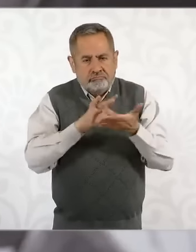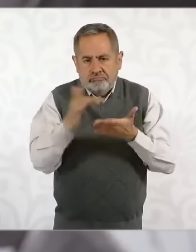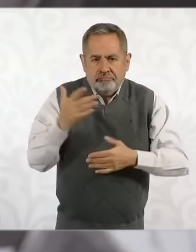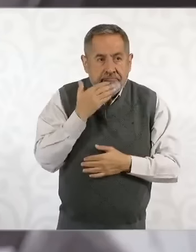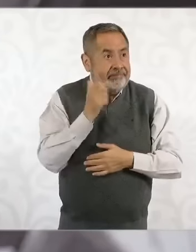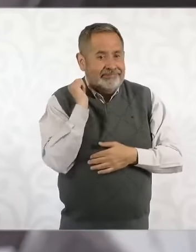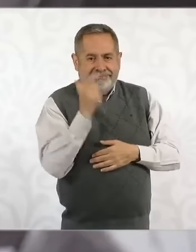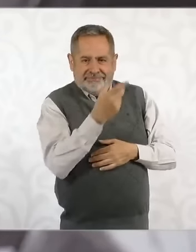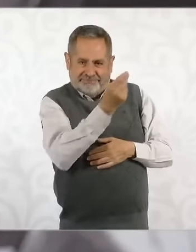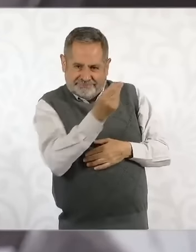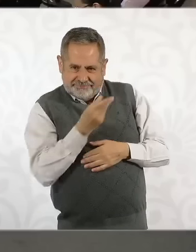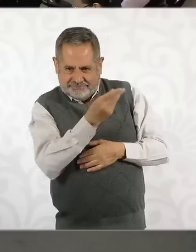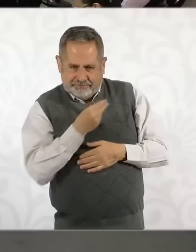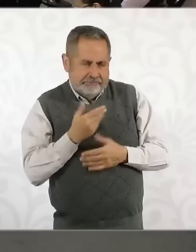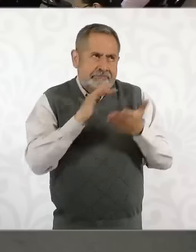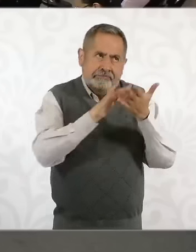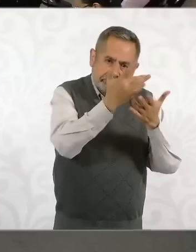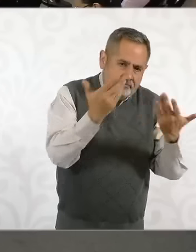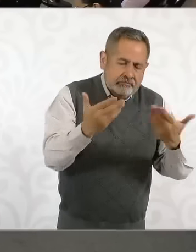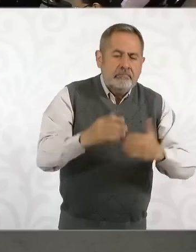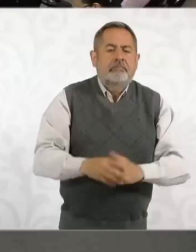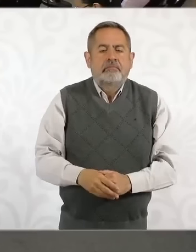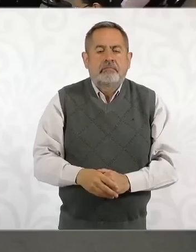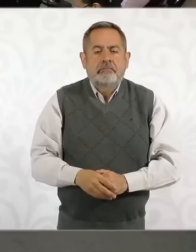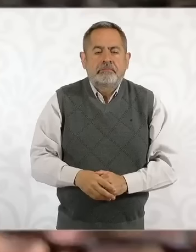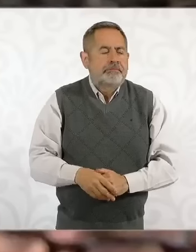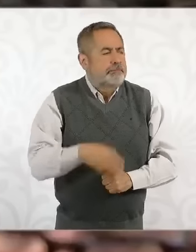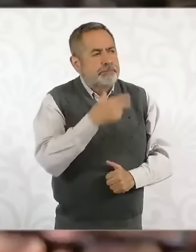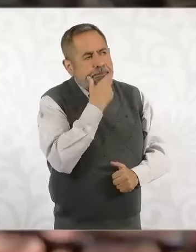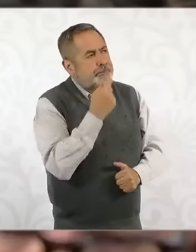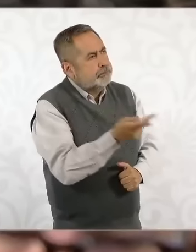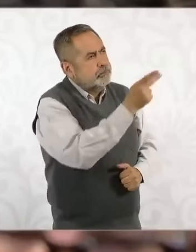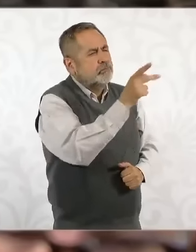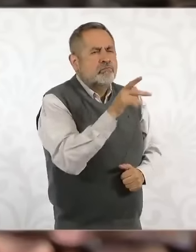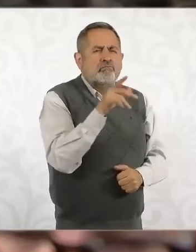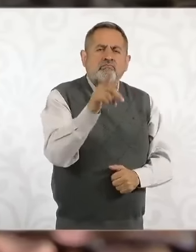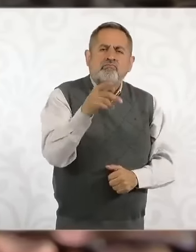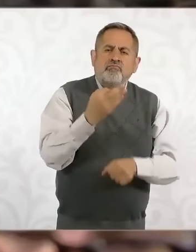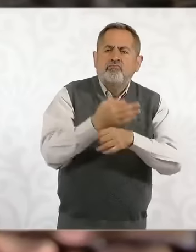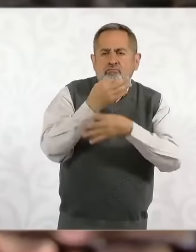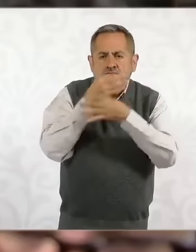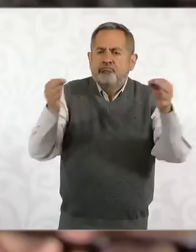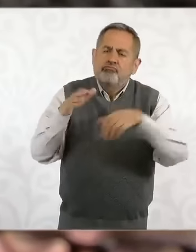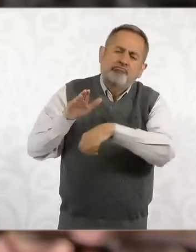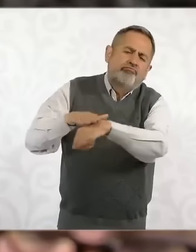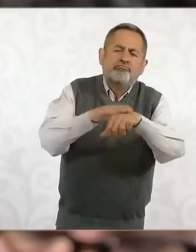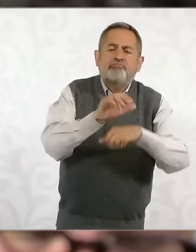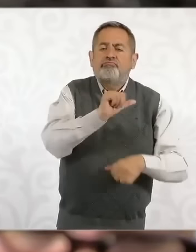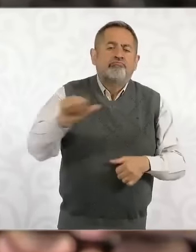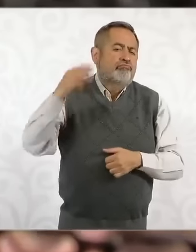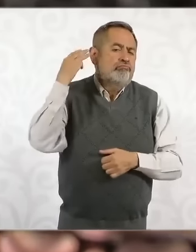que nos proporcione. ¿Cuál es el mensaje que da a la ciudadanía de Michoacán, eh, secretario, ante